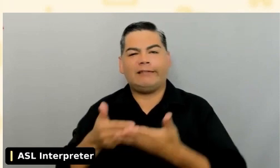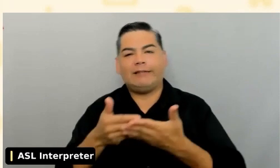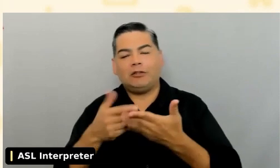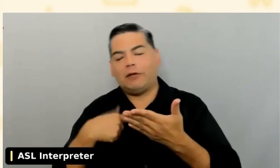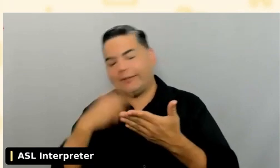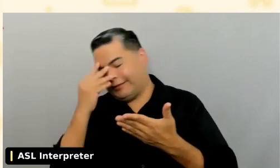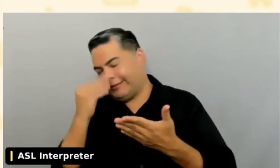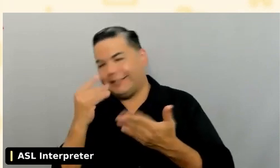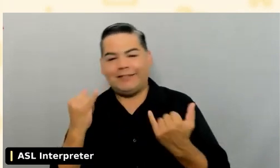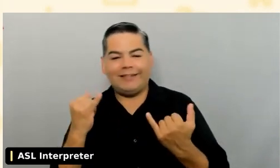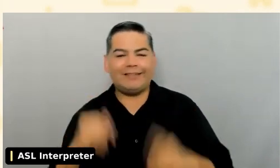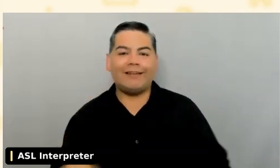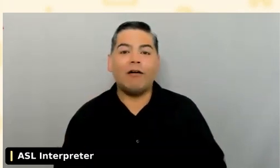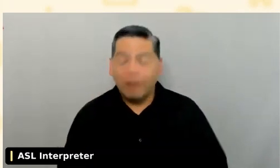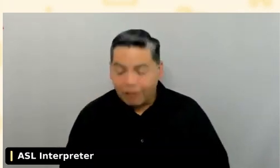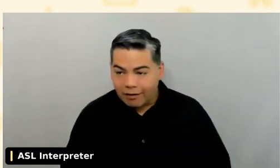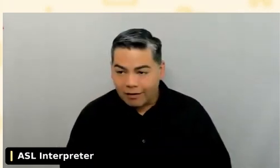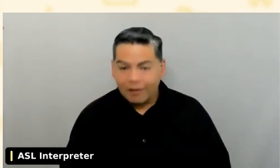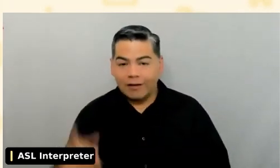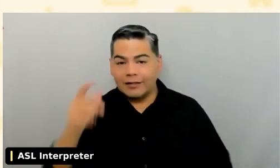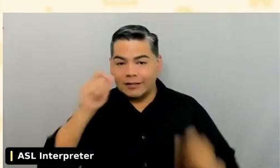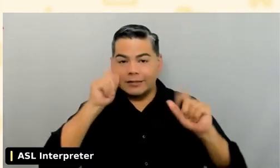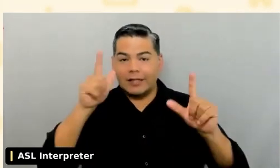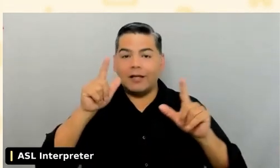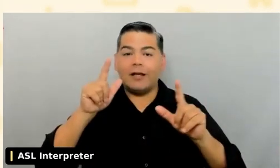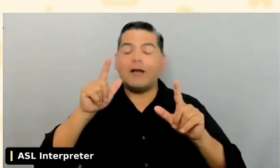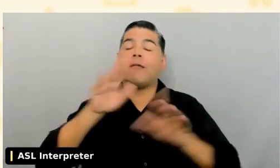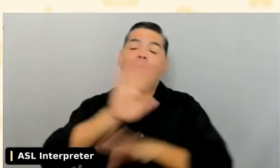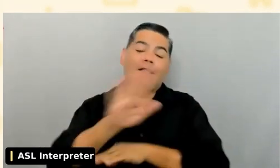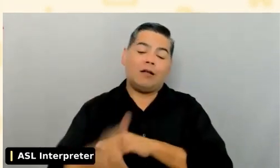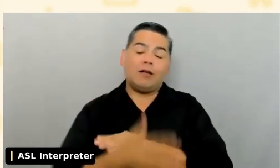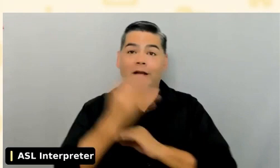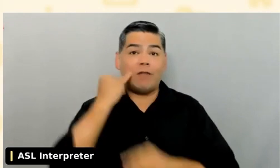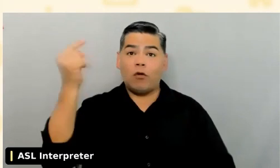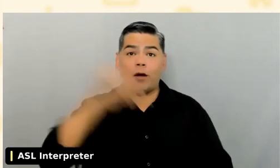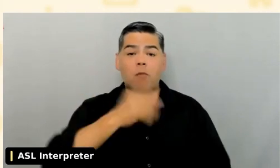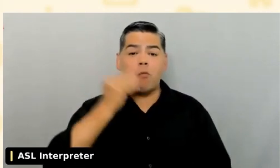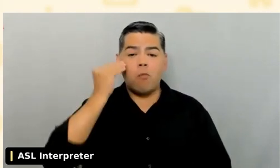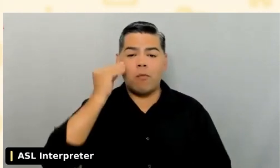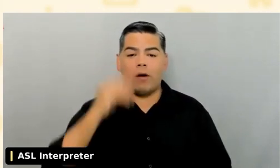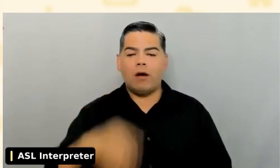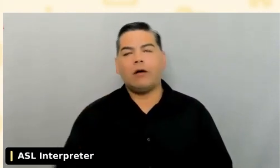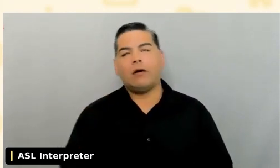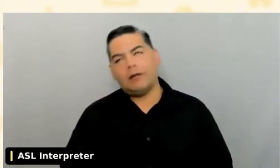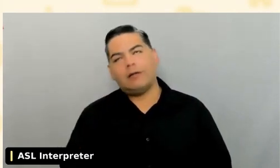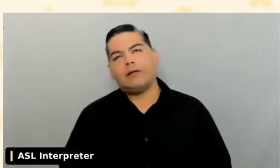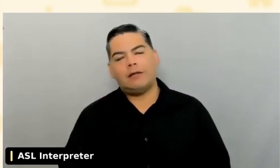Ah, no, entonces te quedas despierto preguntándote dónde están si no llegan a casa a tiempo. Oh, sí, no me hagas empezar.